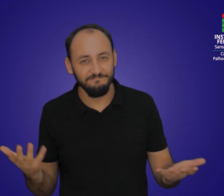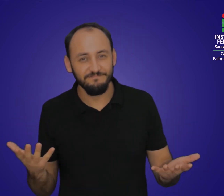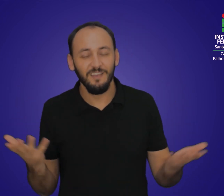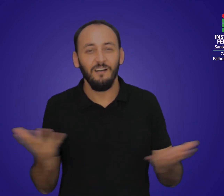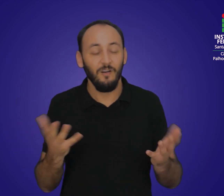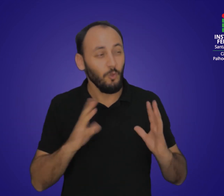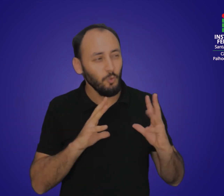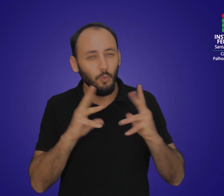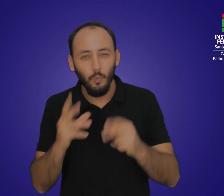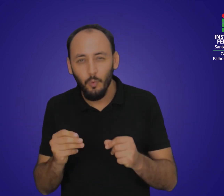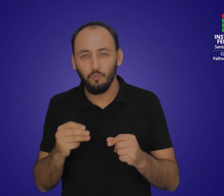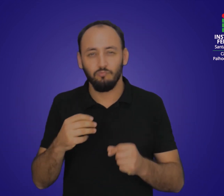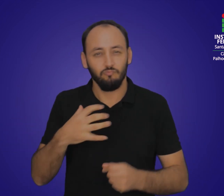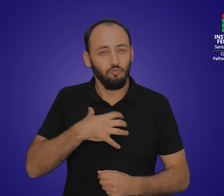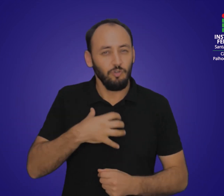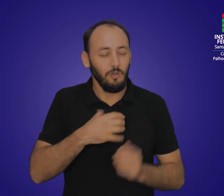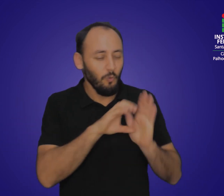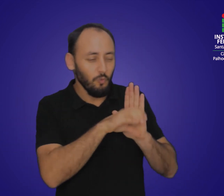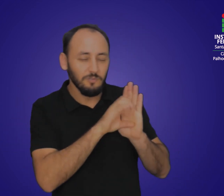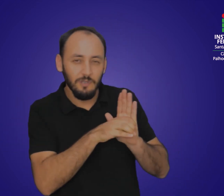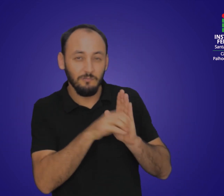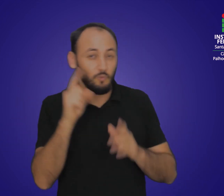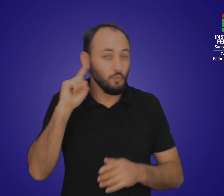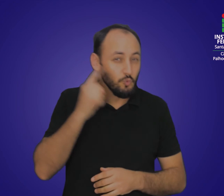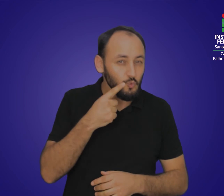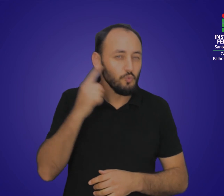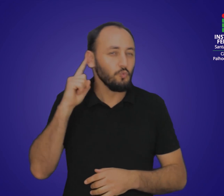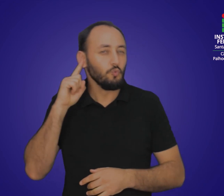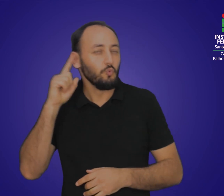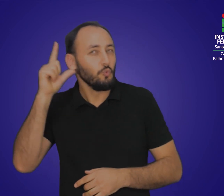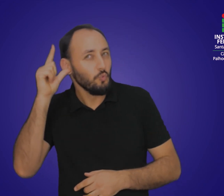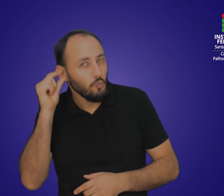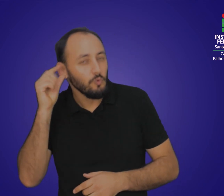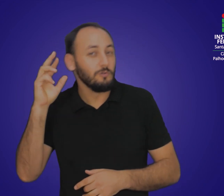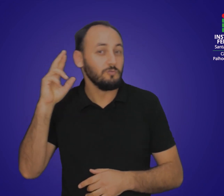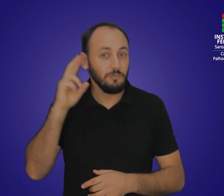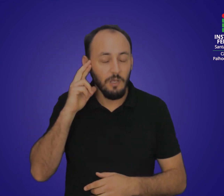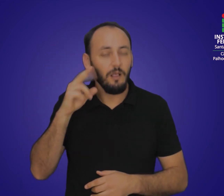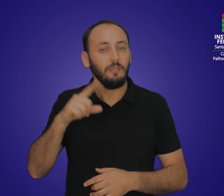Vimos então os conceitos de surdos, deficiente auditivo e surdez.